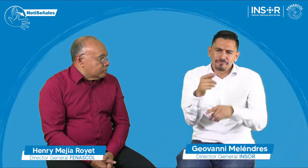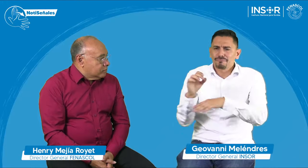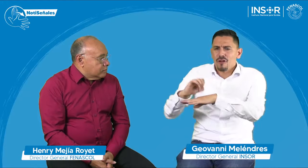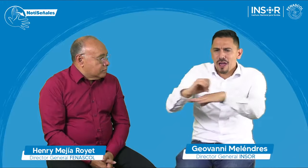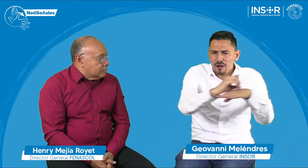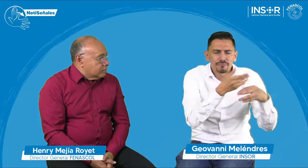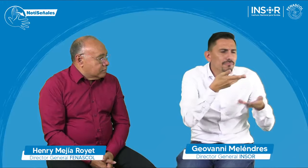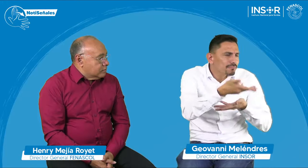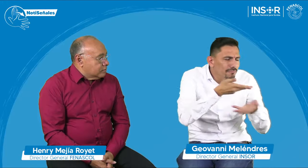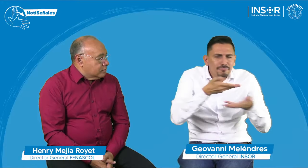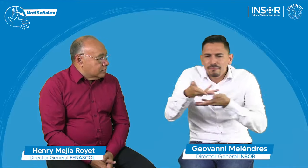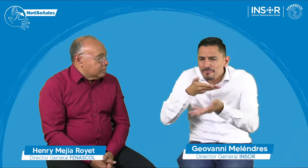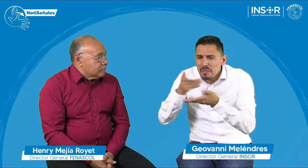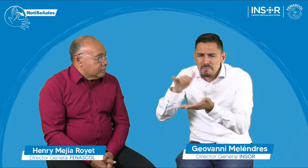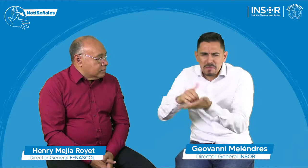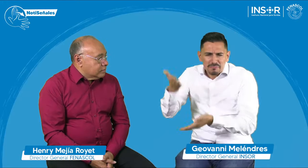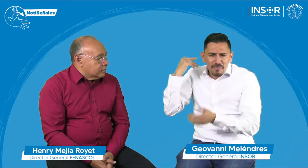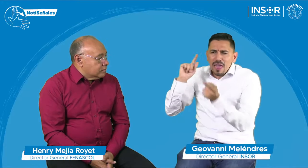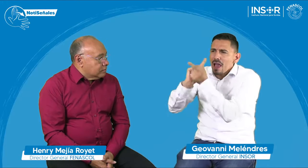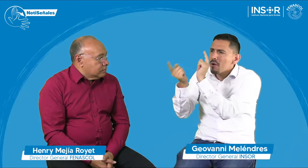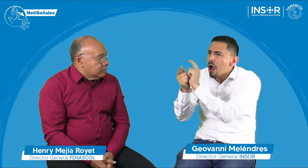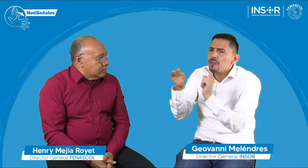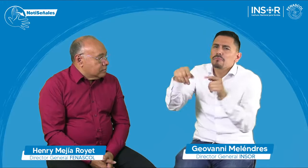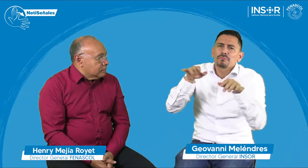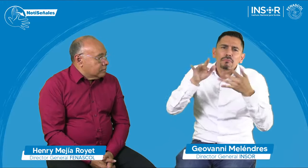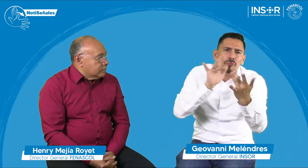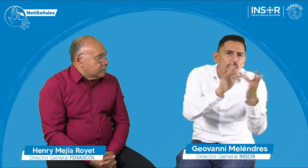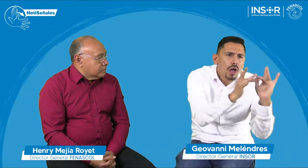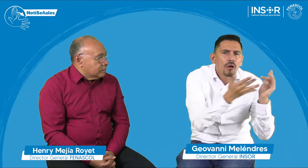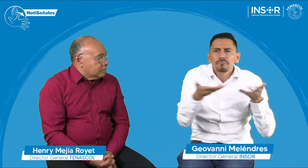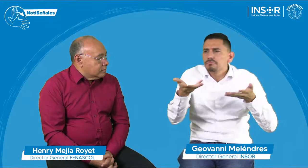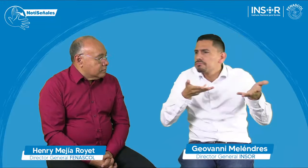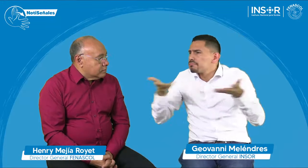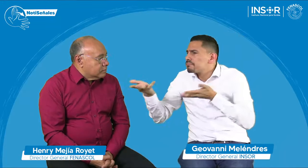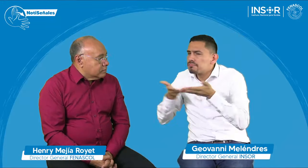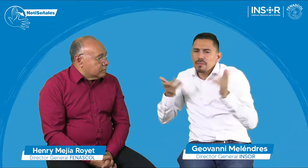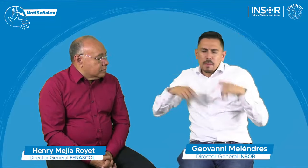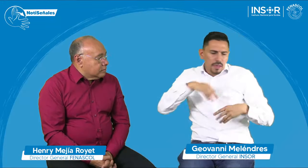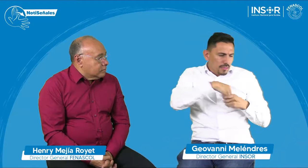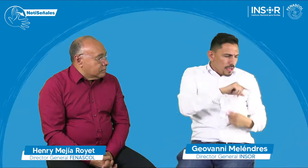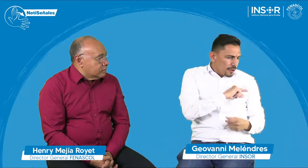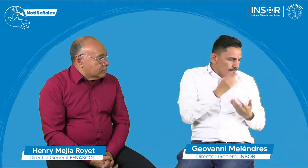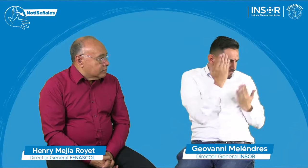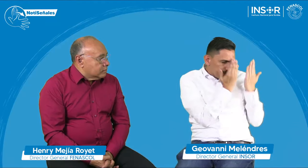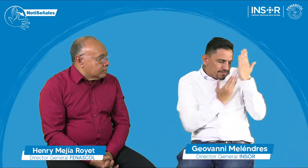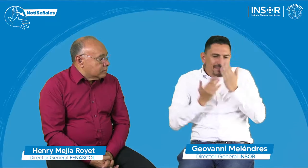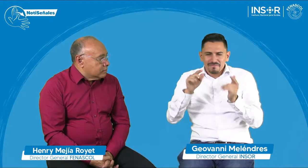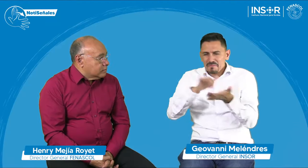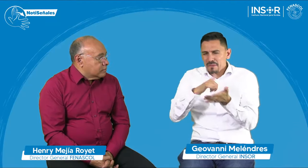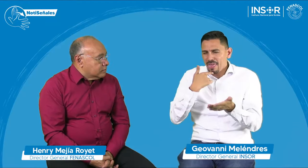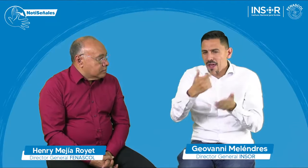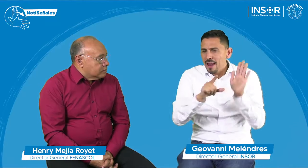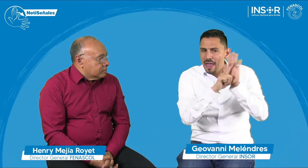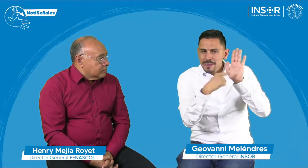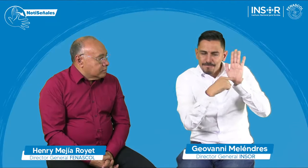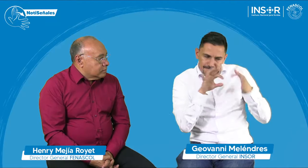un compromiso, son ideas en las cuales estamos hablando, no solamente con Fenascol, sino con diferentes organizaciones con las que ya nos hemos